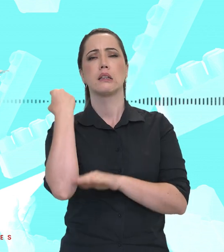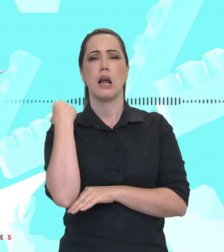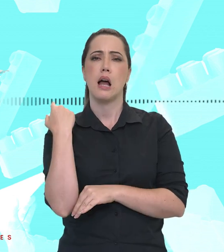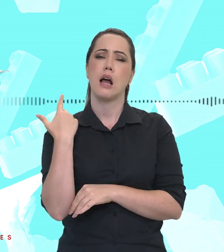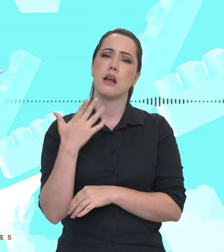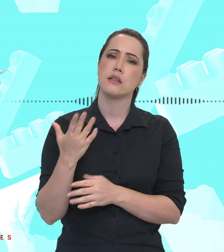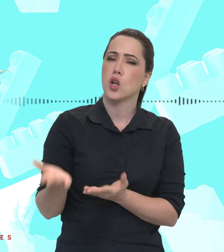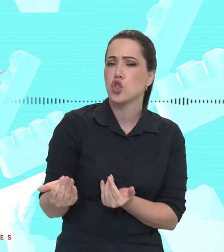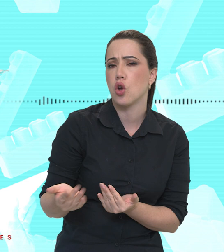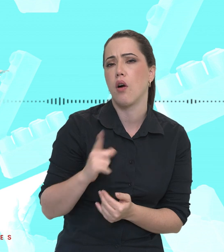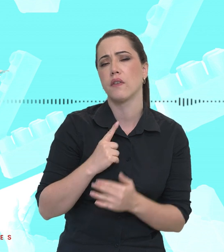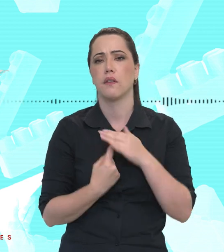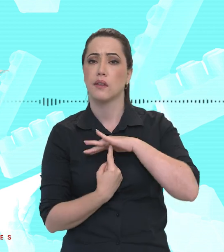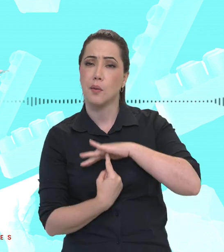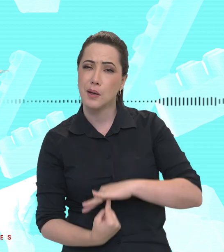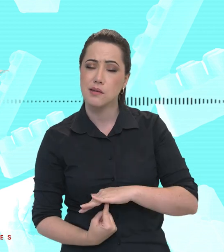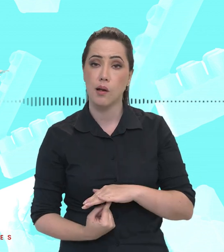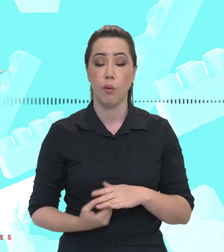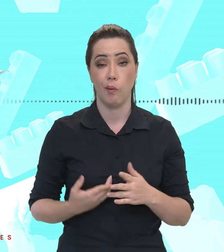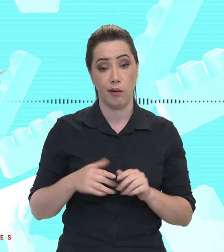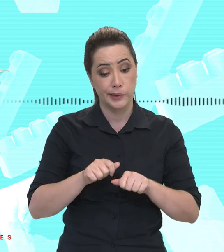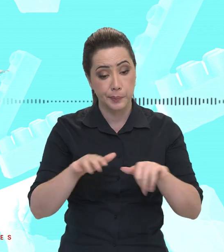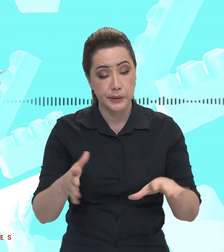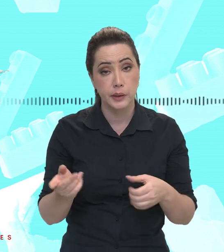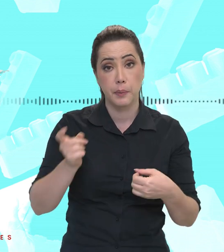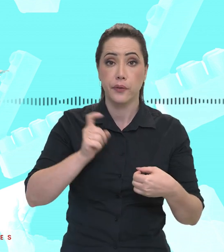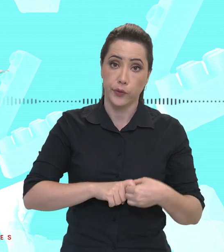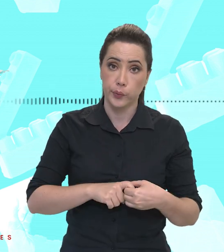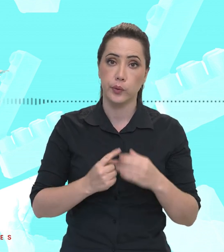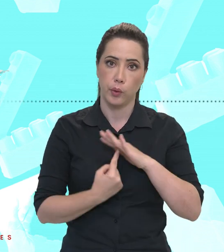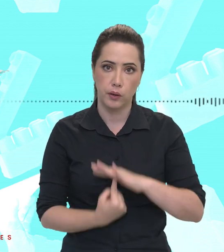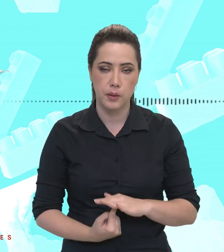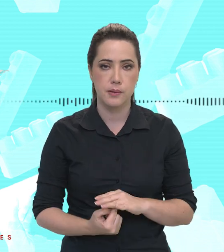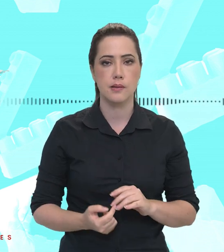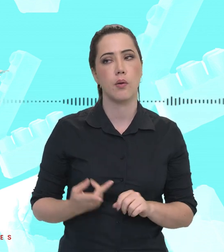lá da adolescência tinha voltado. Só que esse incômodo recorrente a fez buscar ajuda.